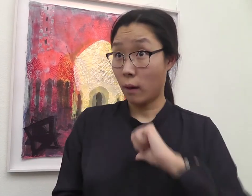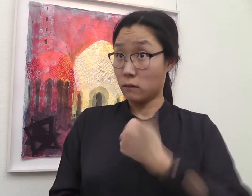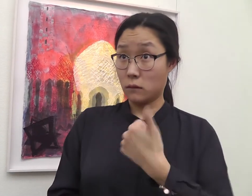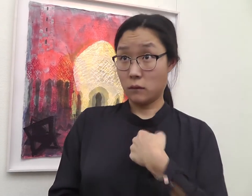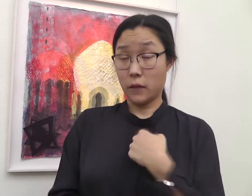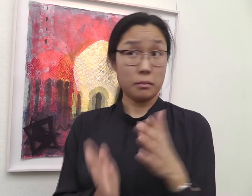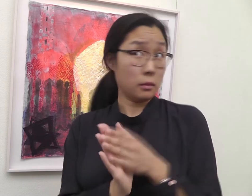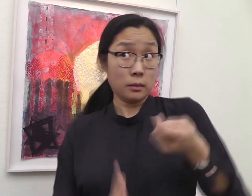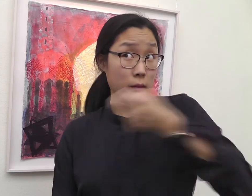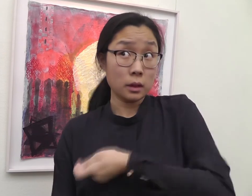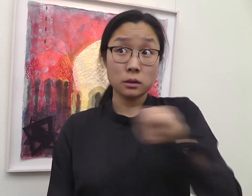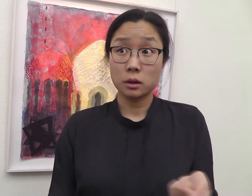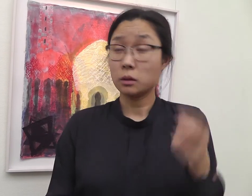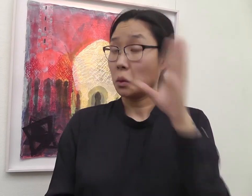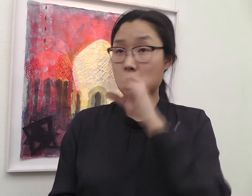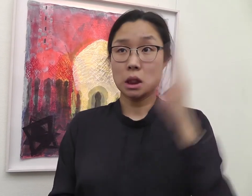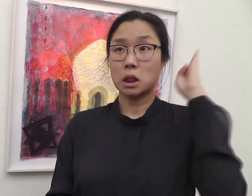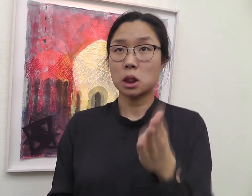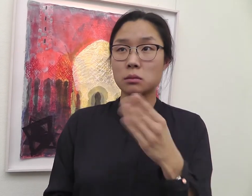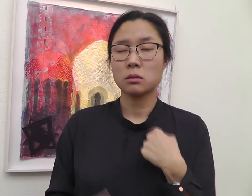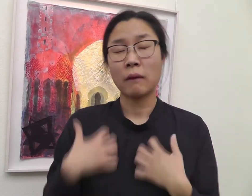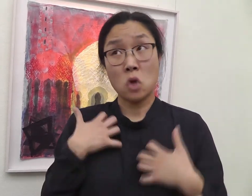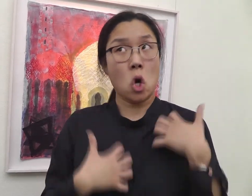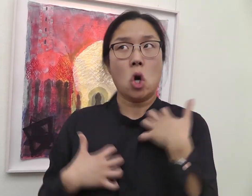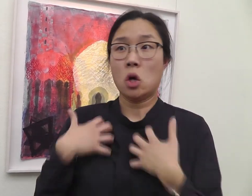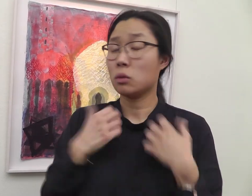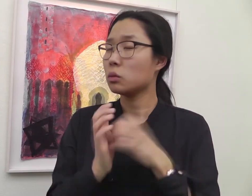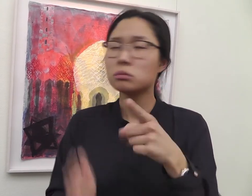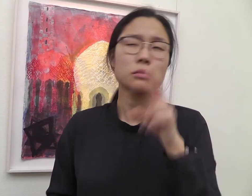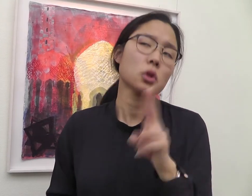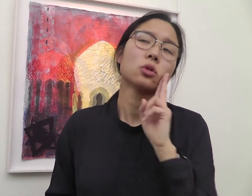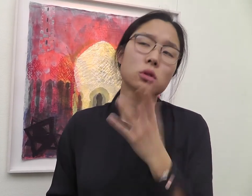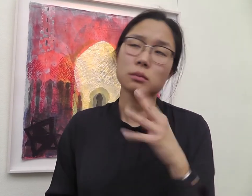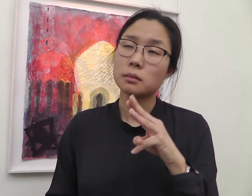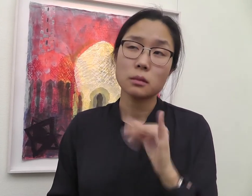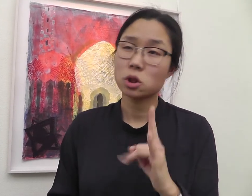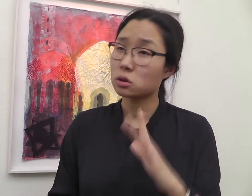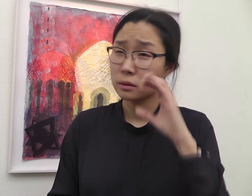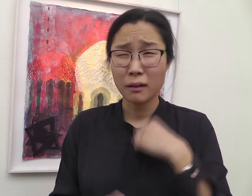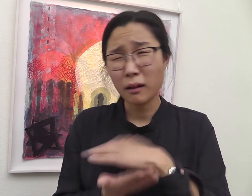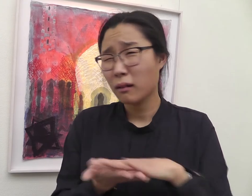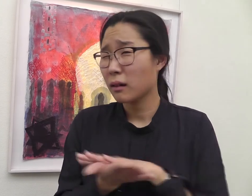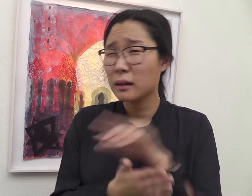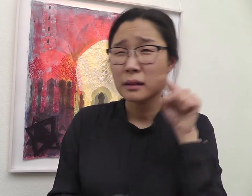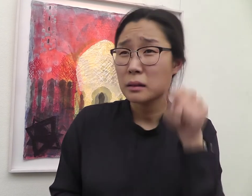på ett museum genom att bara använda min käpp då blir jag väldigt nervös direkt. För att det är en ny miljö för mig